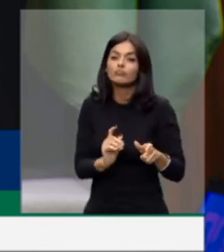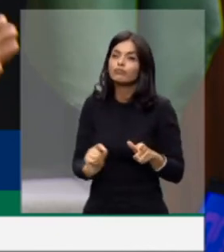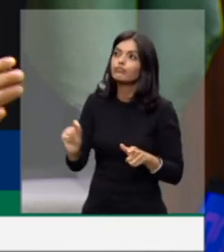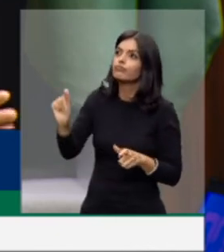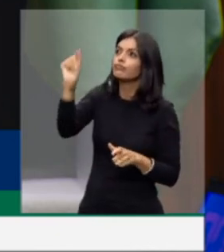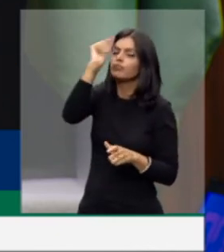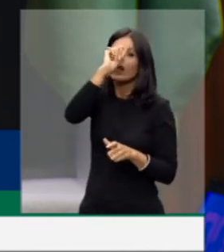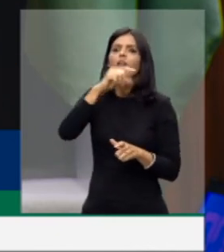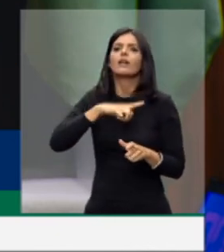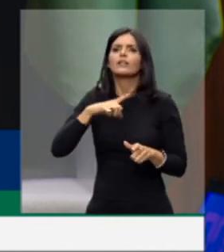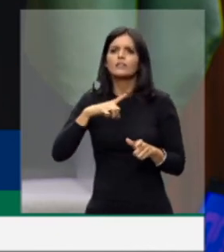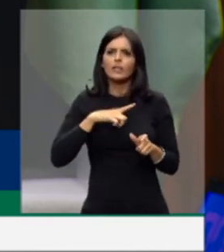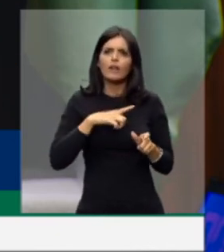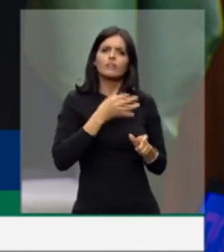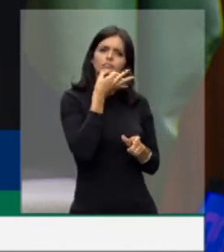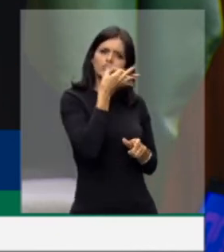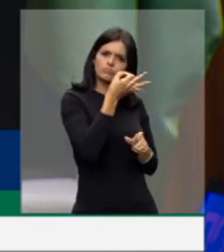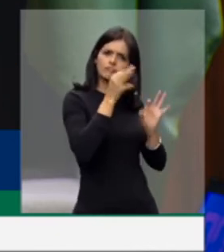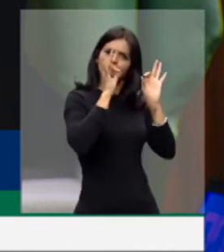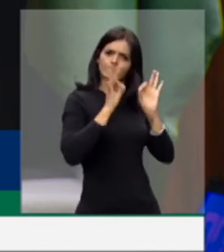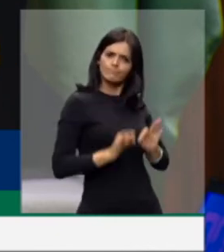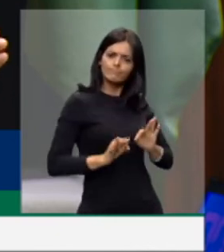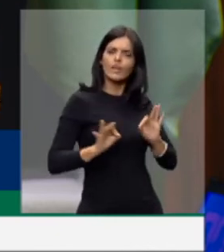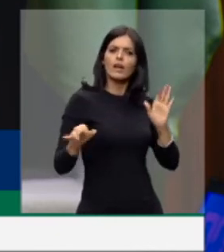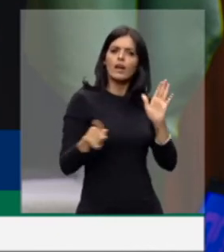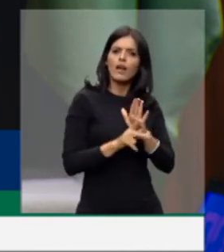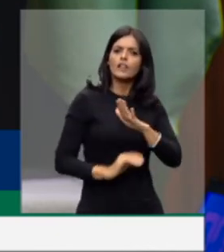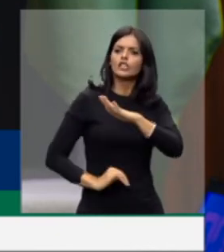EDUCAÇÃO PÚBLICA E DE ESTUDANTES DE TODO O BRASIL, COM INDICAÇÃO E POSIÇÃO